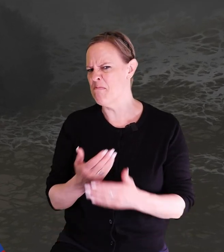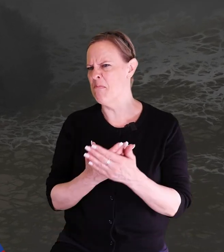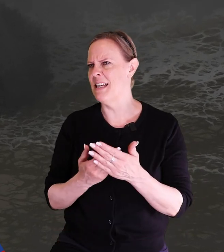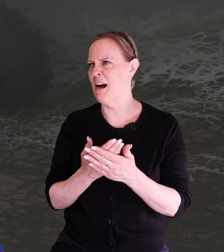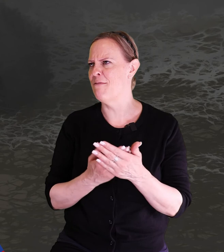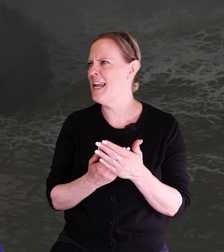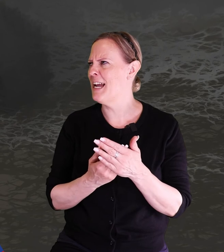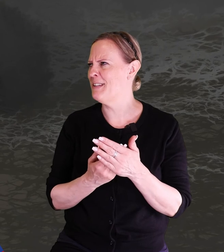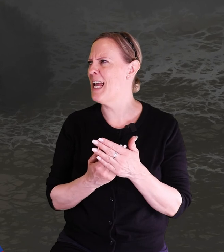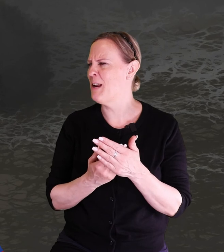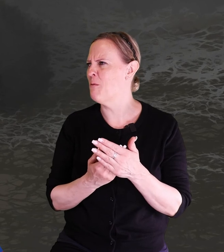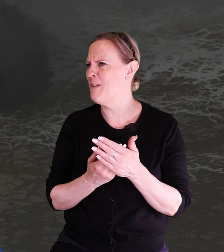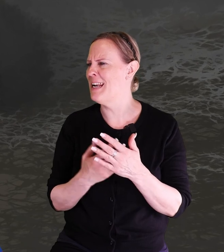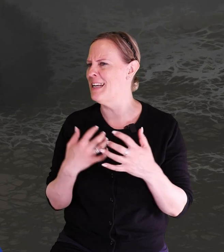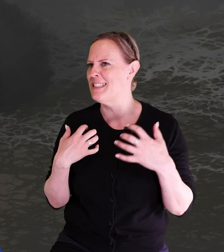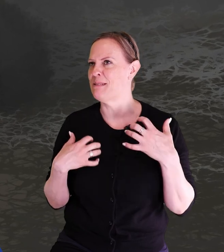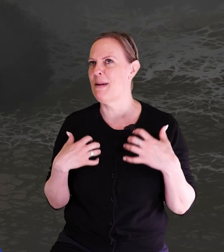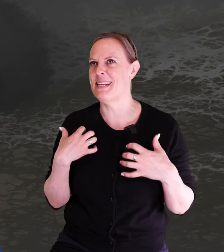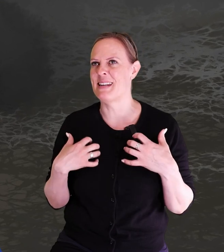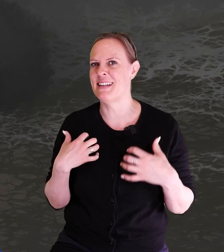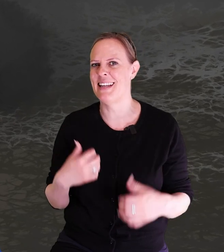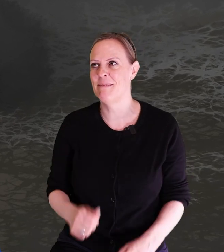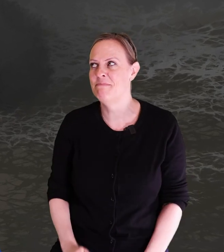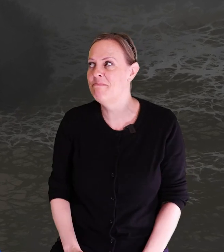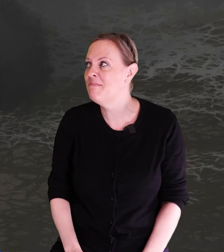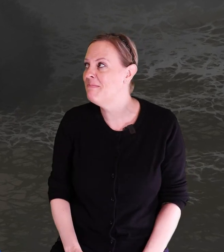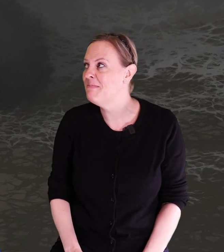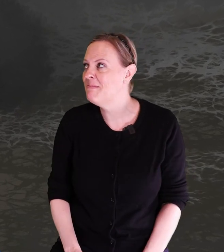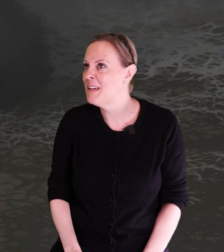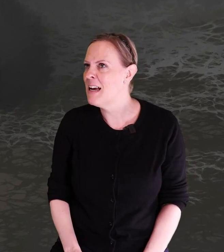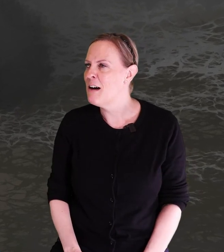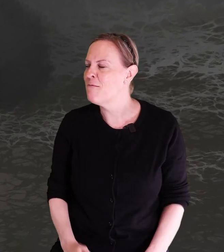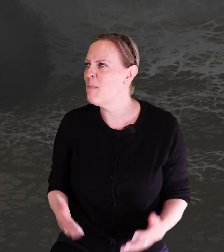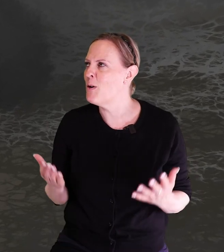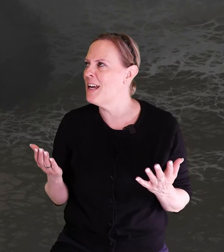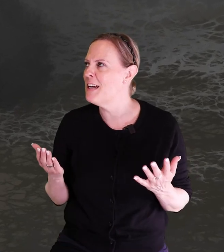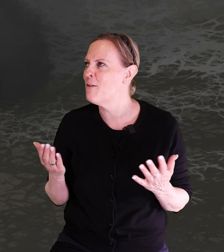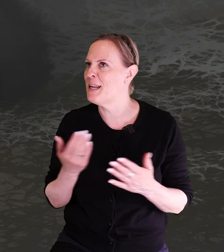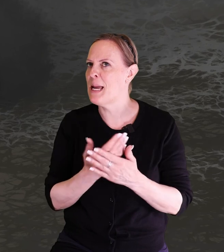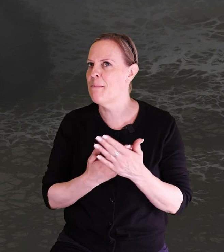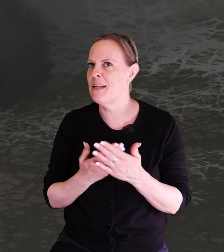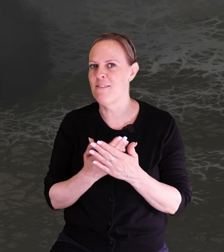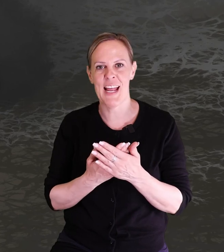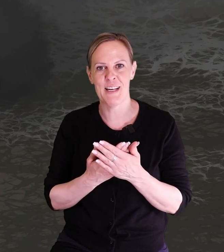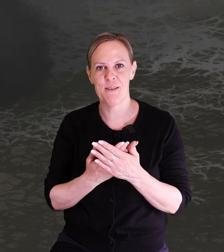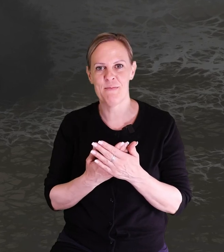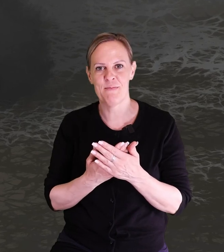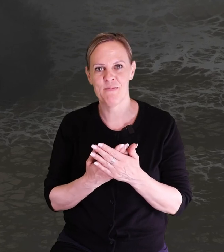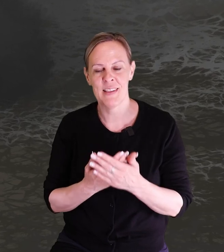hemliga väg det är nog väldigt spännande vad månne det är för en hemlig väg